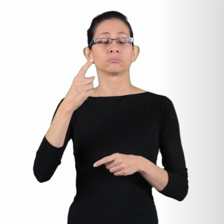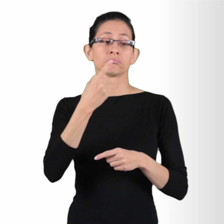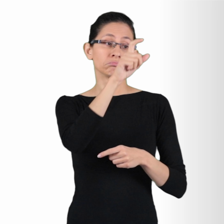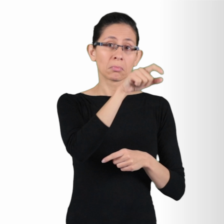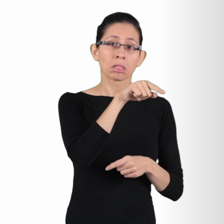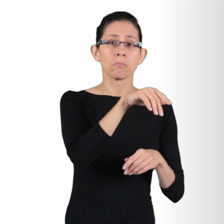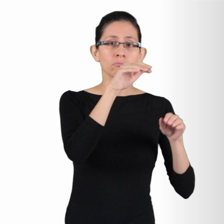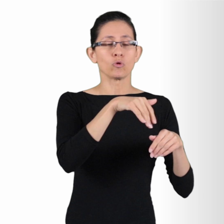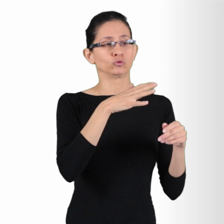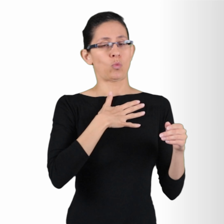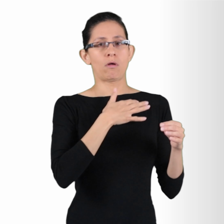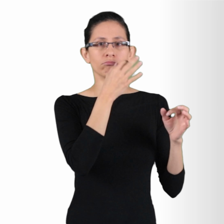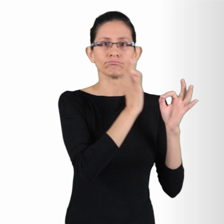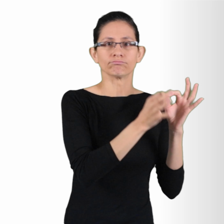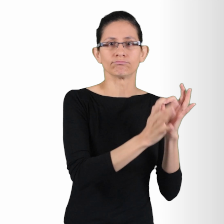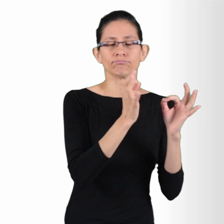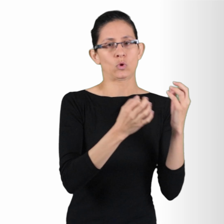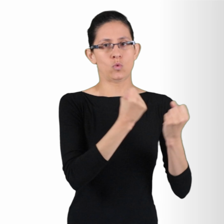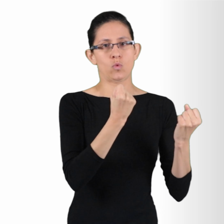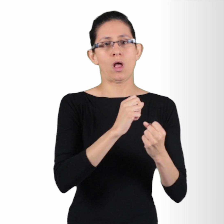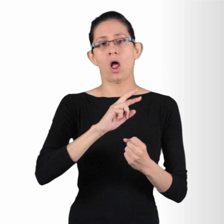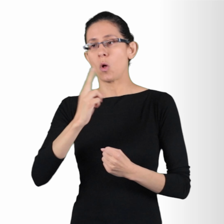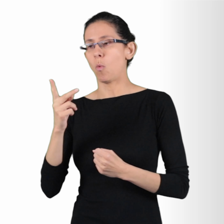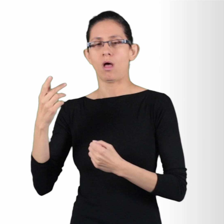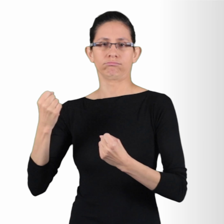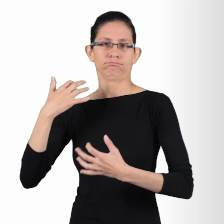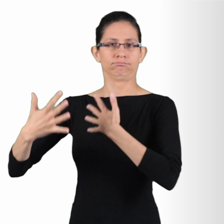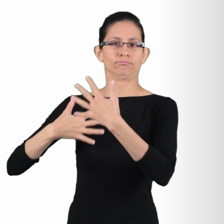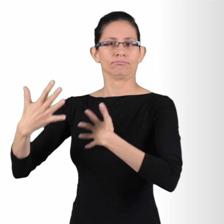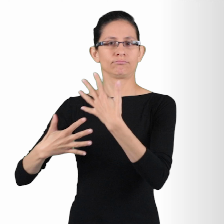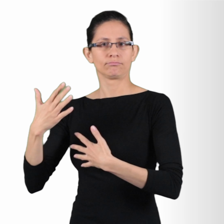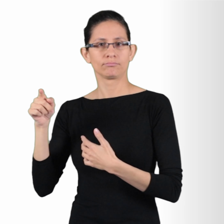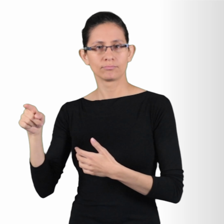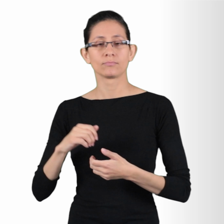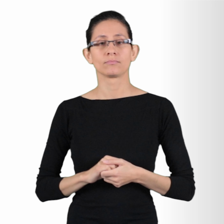jedna osoba jest bardzo dokładna, a inna bardziej chaotyczna.